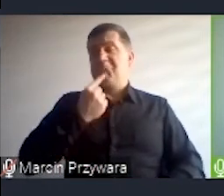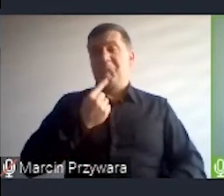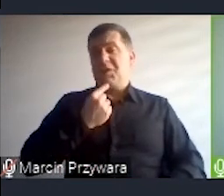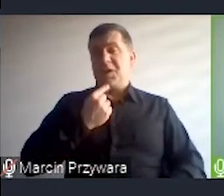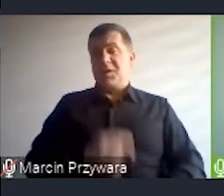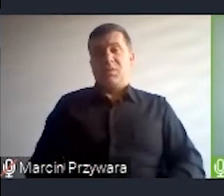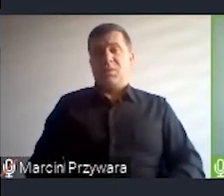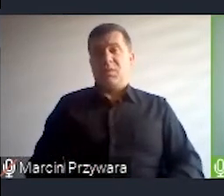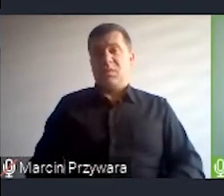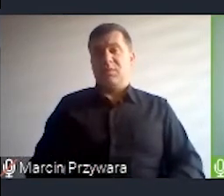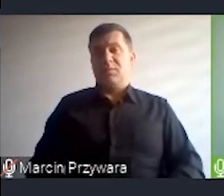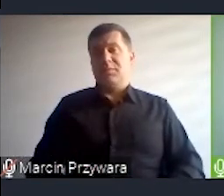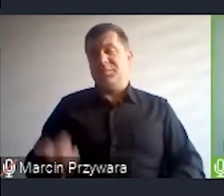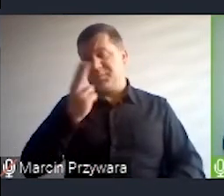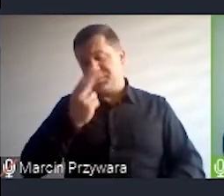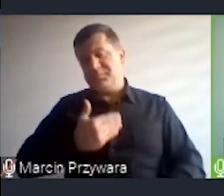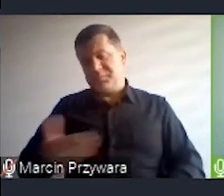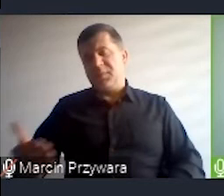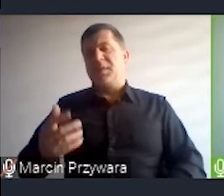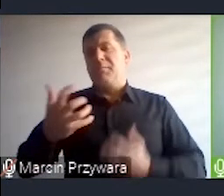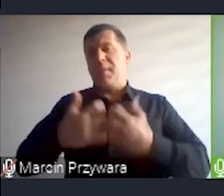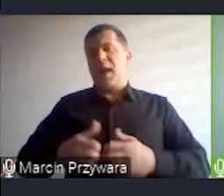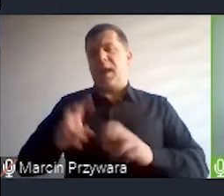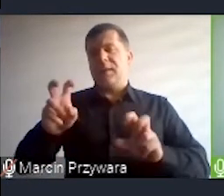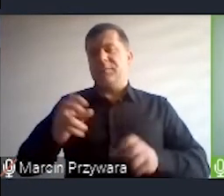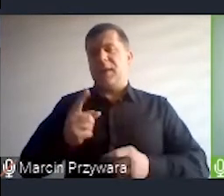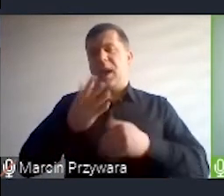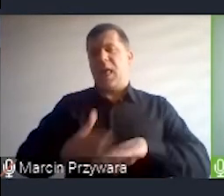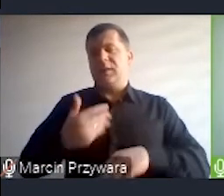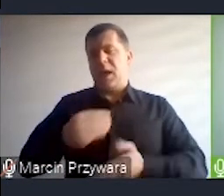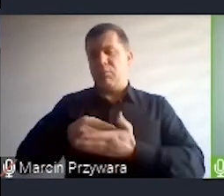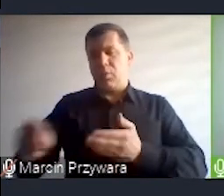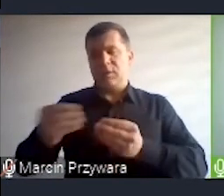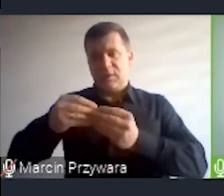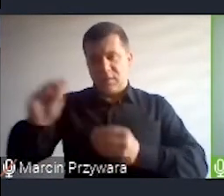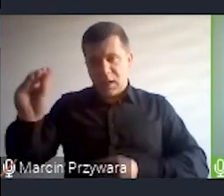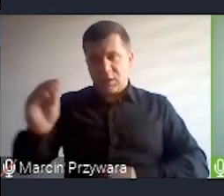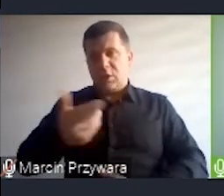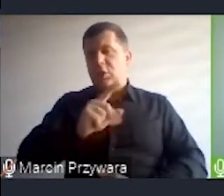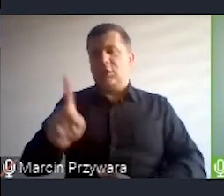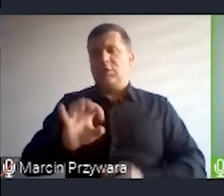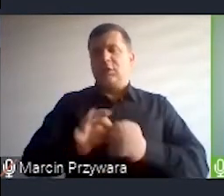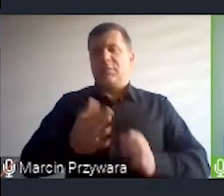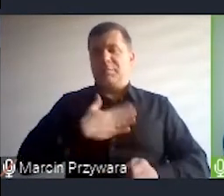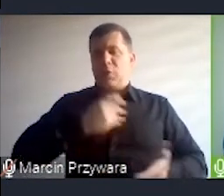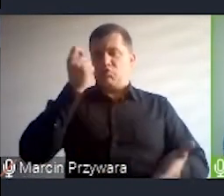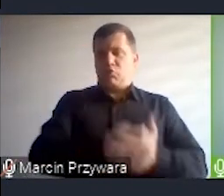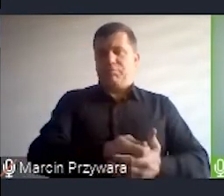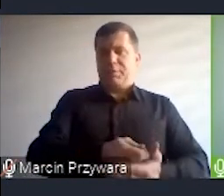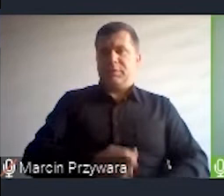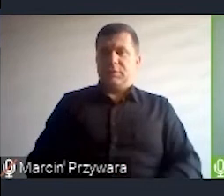W typowym mechanizmie leasingu ja płacę więcej niż gdybym miał kupić,